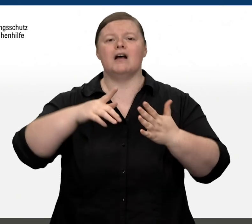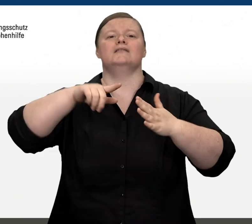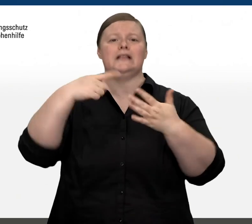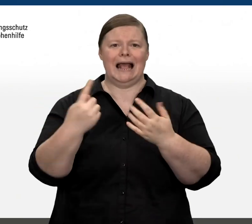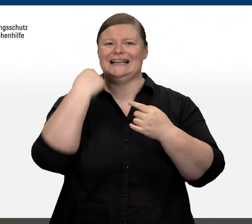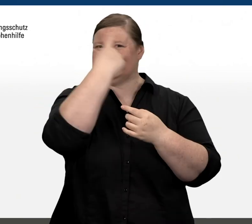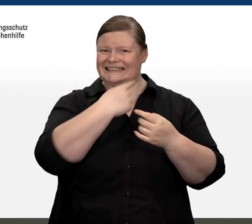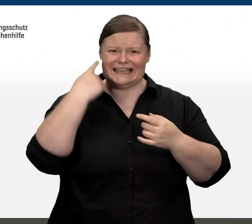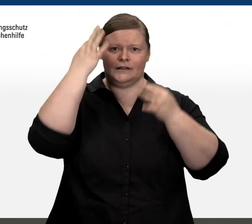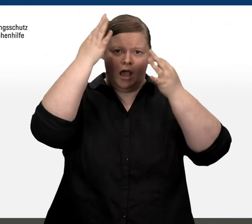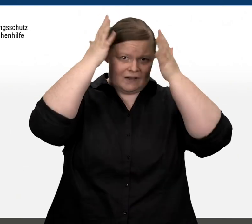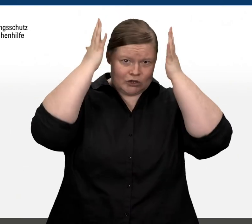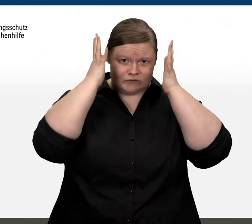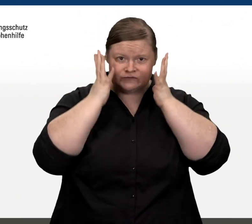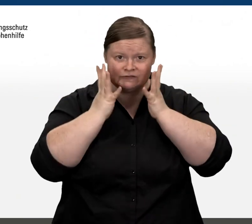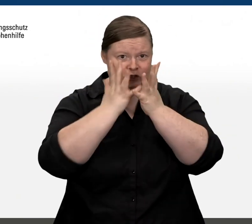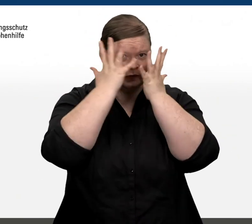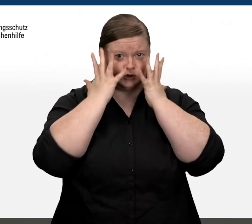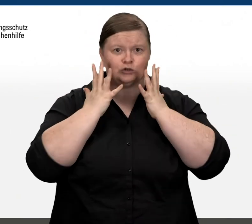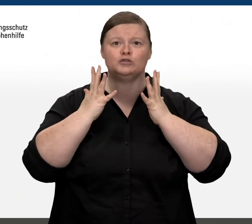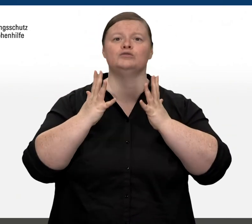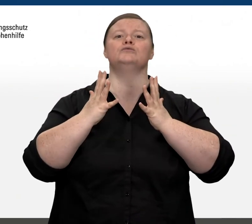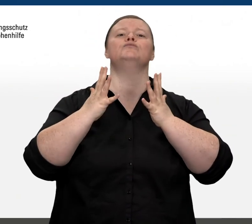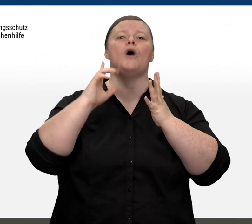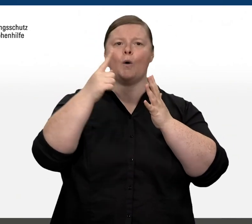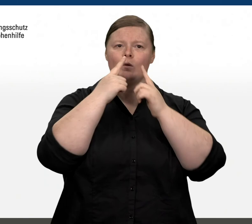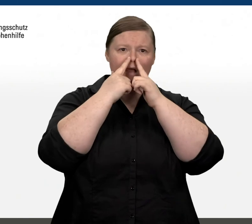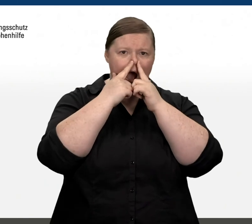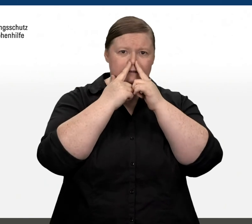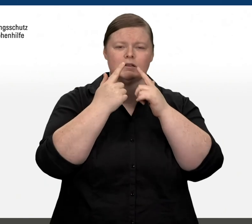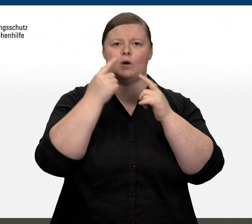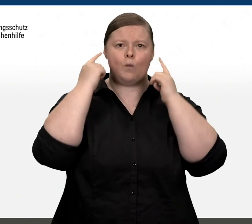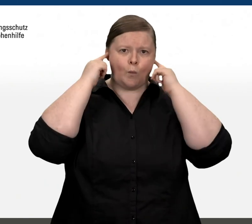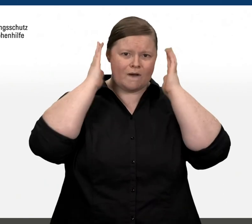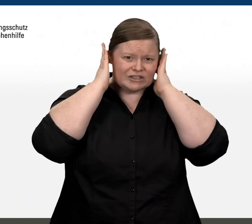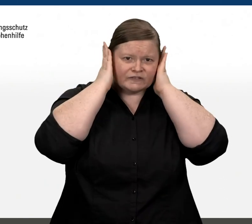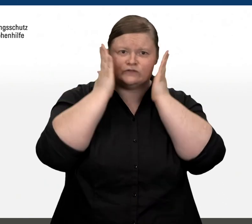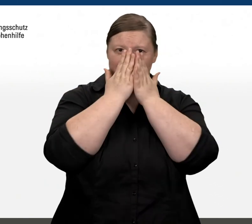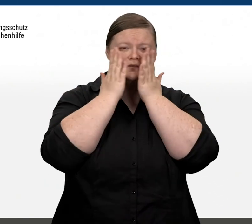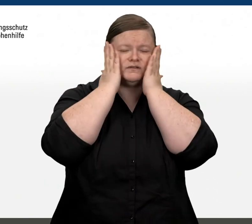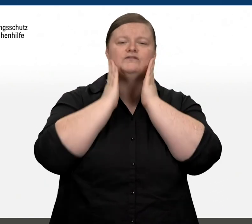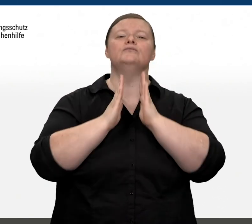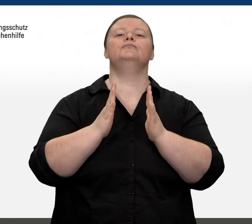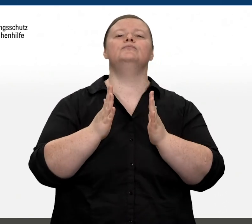dann Gesicht und Haare, ebenso Nase und Ohren